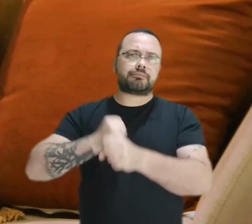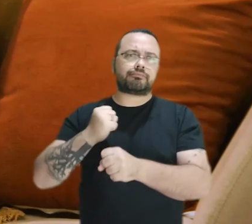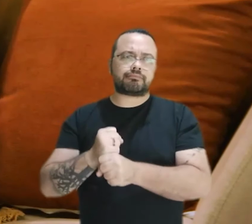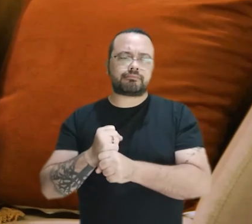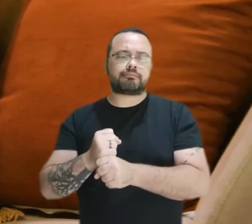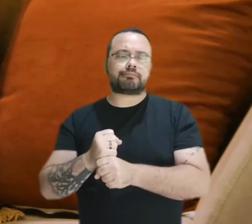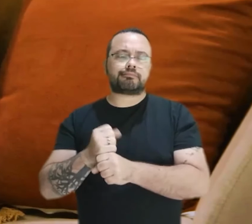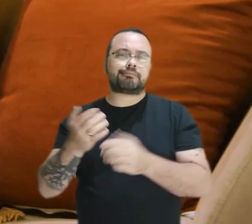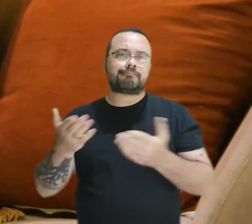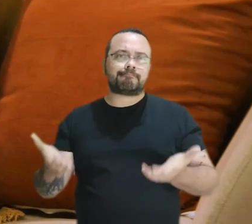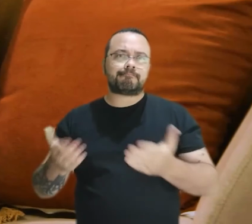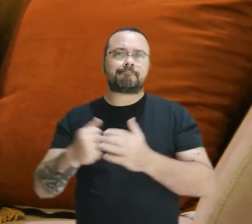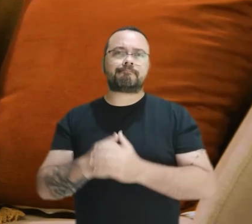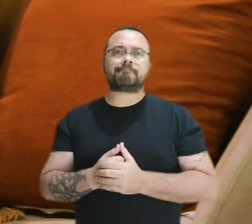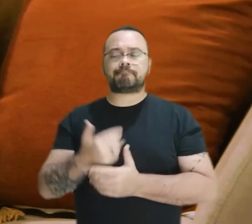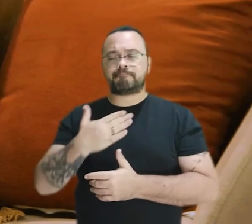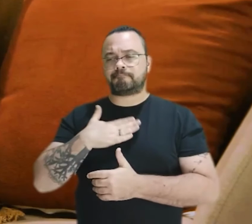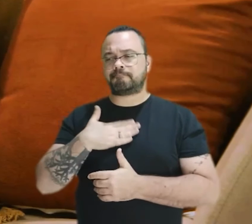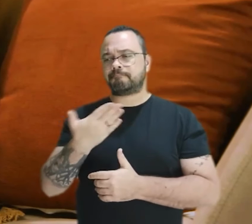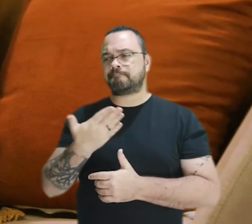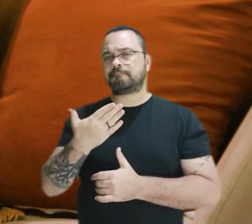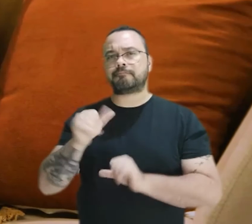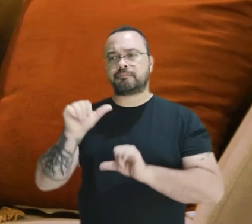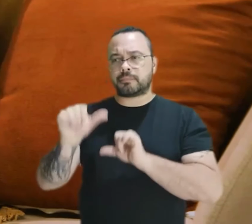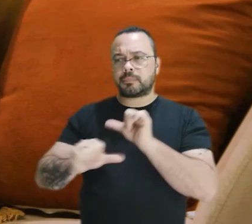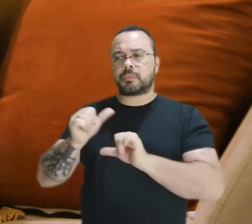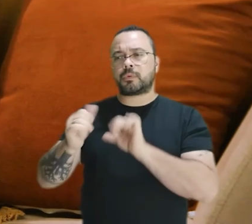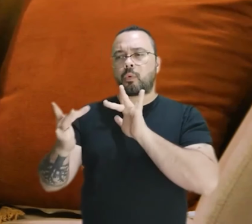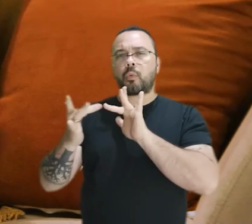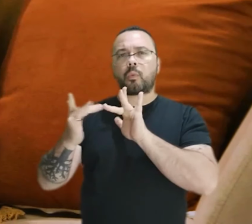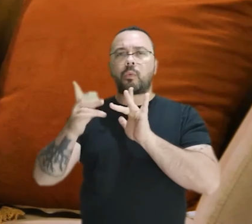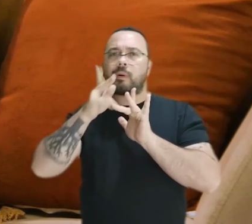alterou totalmente a minha relação com ele, e com a noção